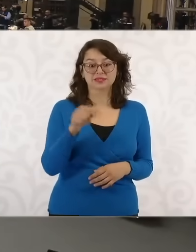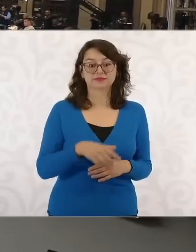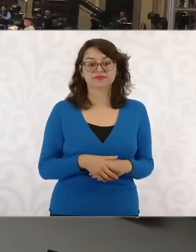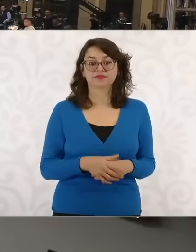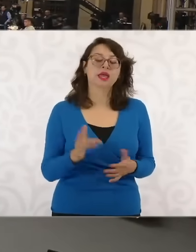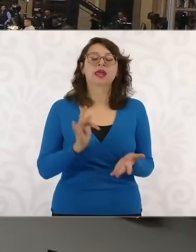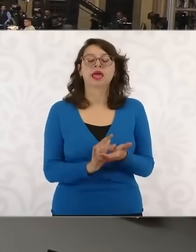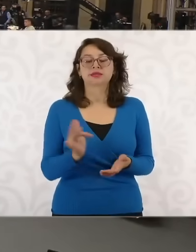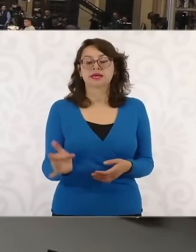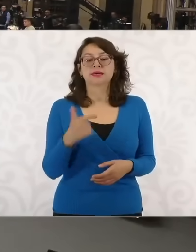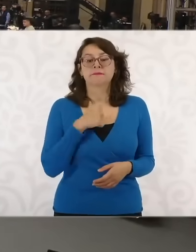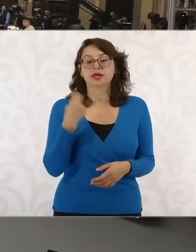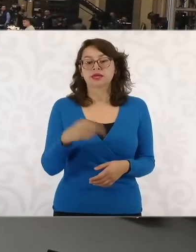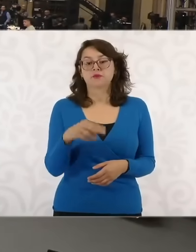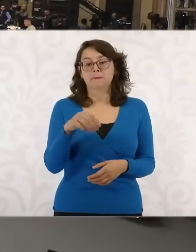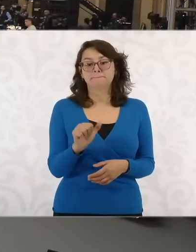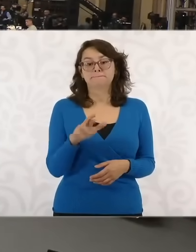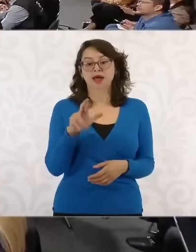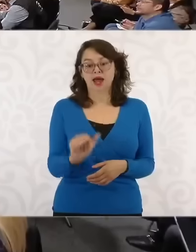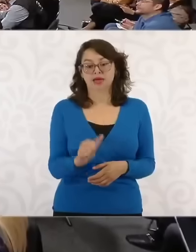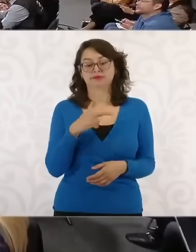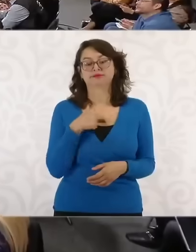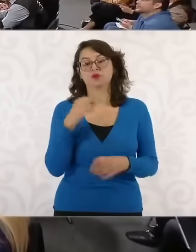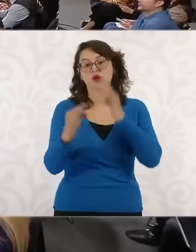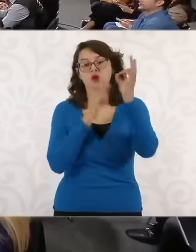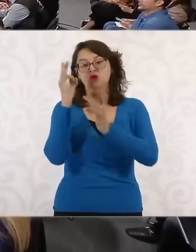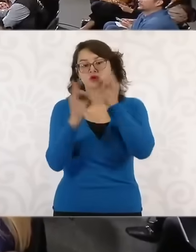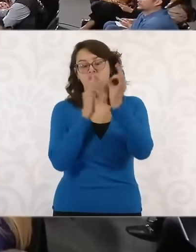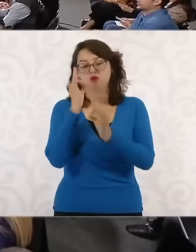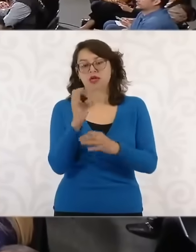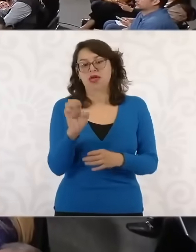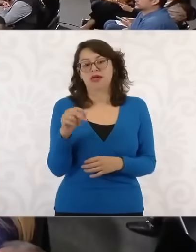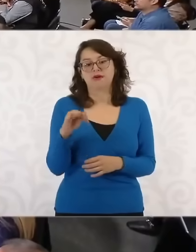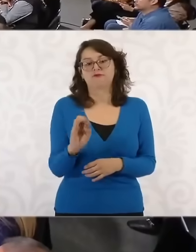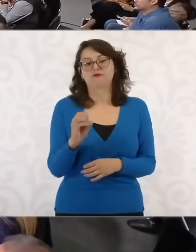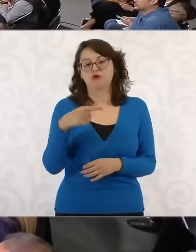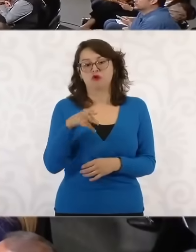Noticias. Presidenta, yo quisiera preguntarle sobre esta incidencia que se dio del aumento de